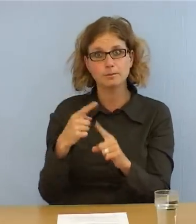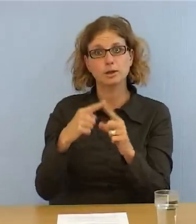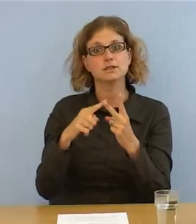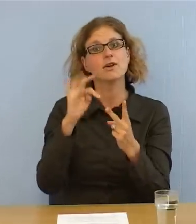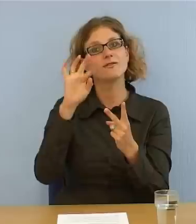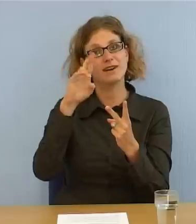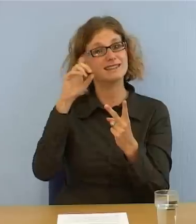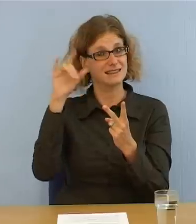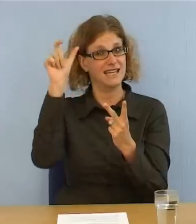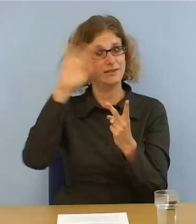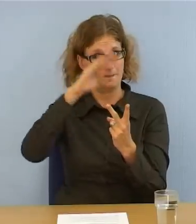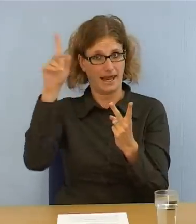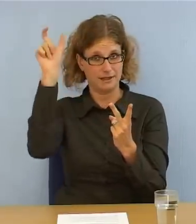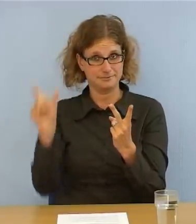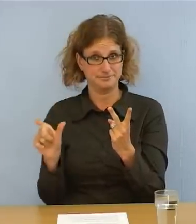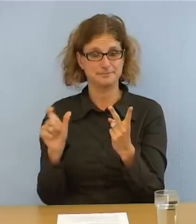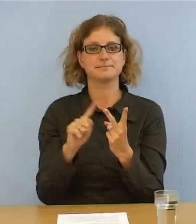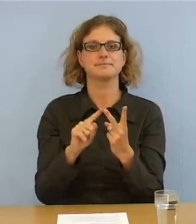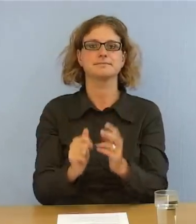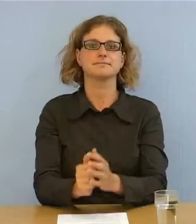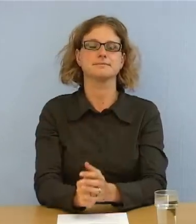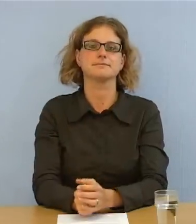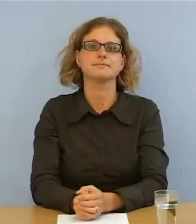met de bouwtekenaar en Freddy van den Berg